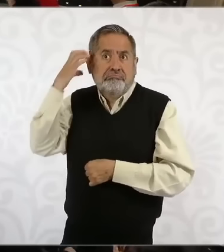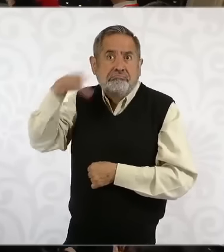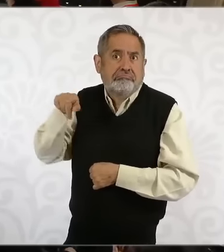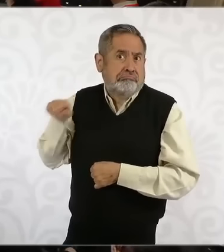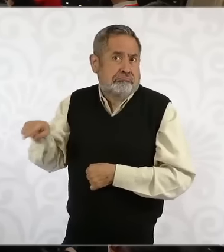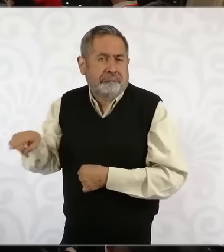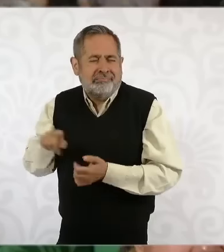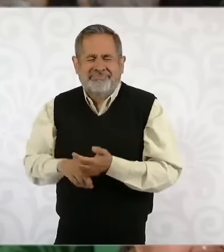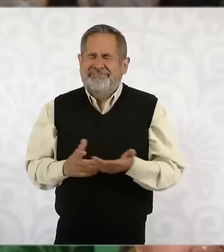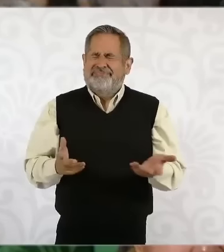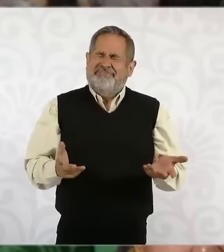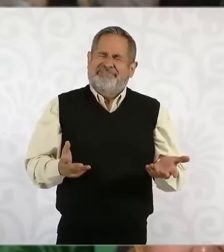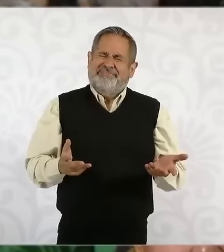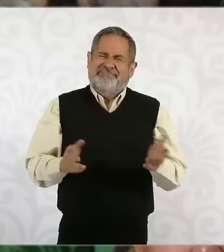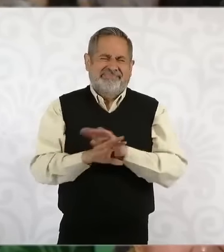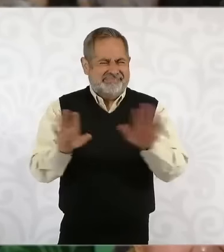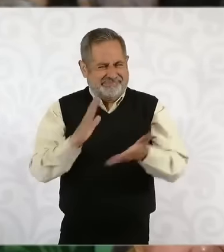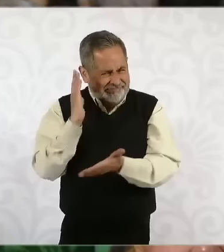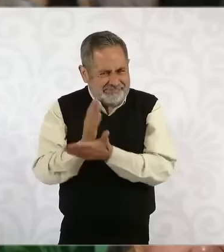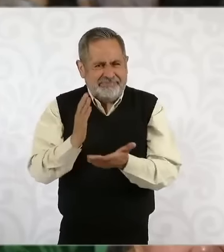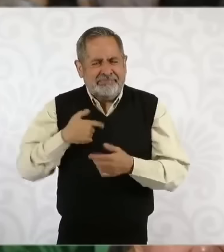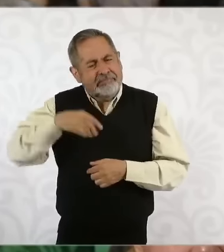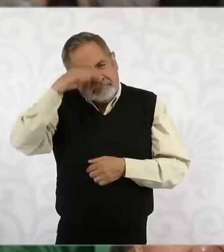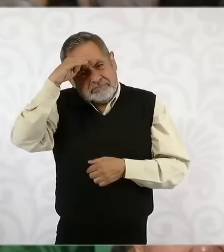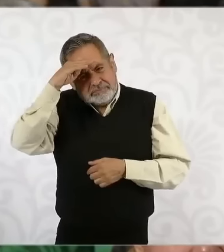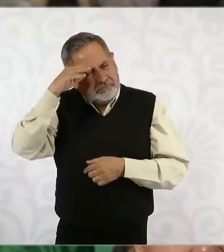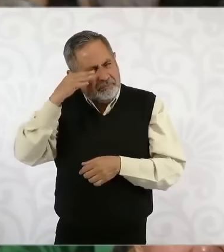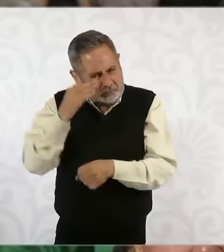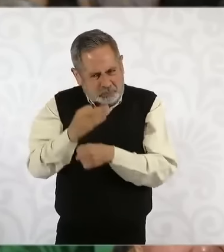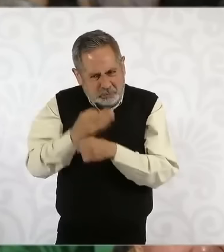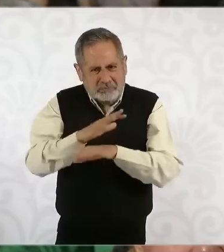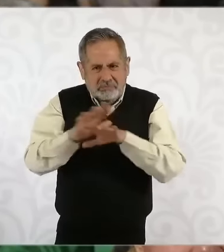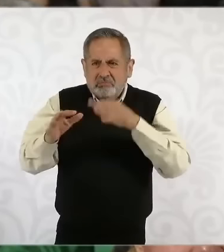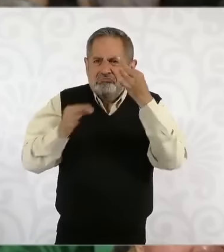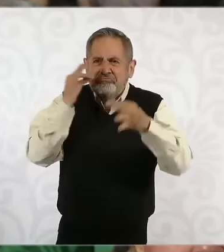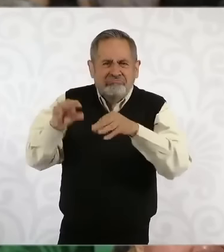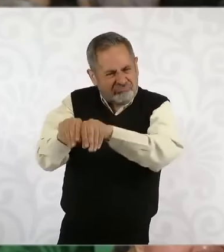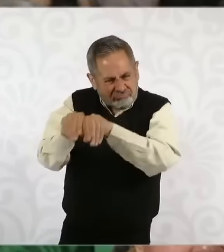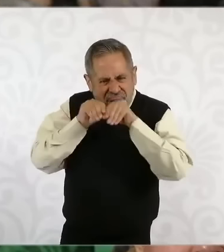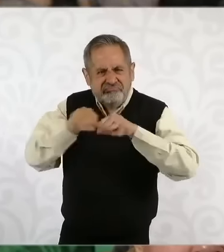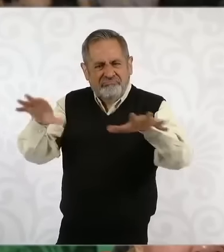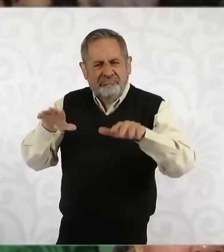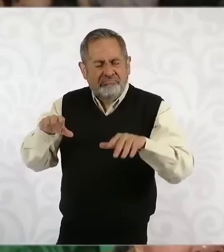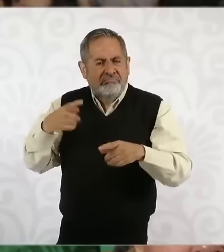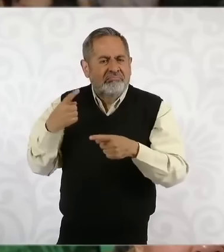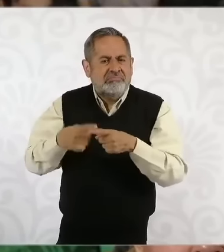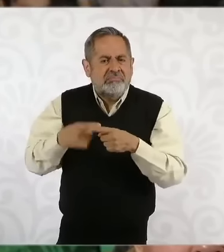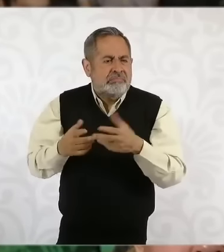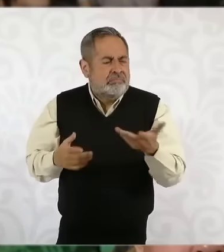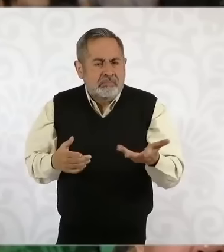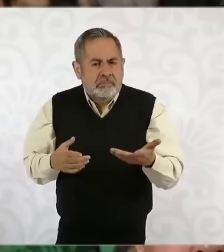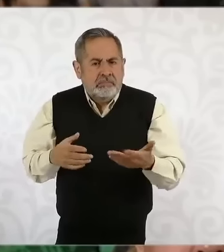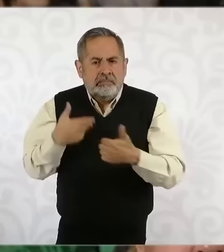Presidenta, ¿no es momento también de informarle al pueblo de México si hay investigación o no